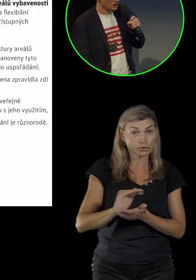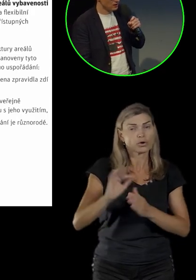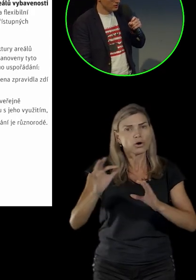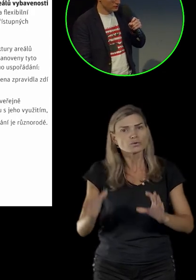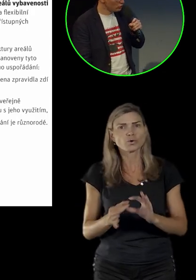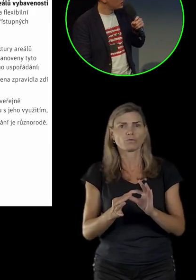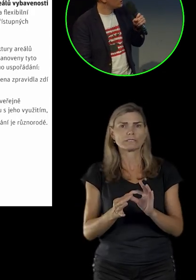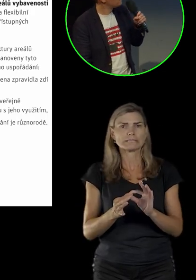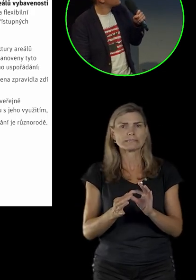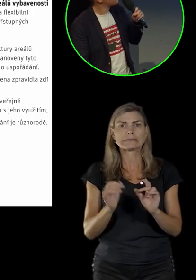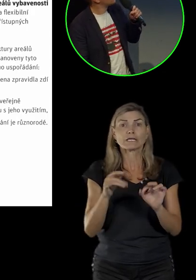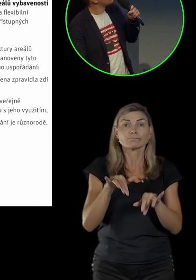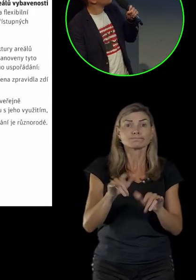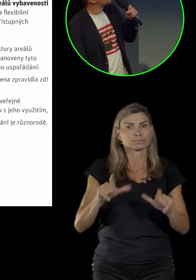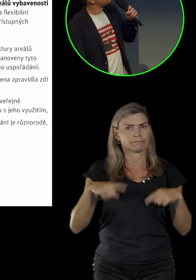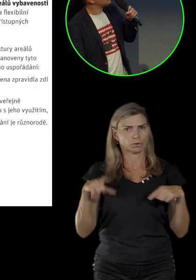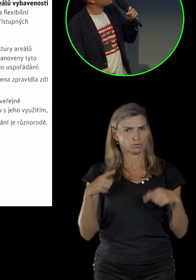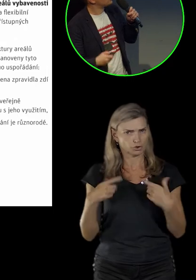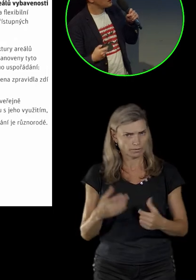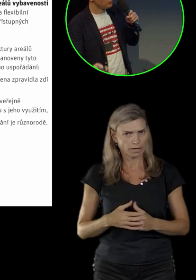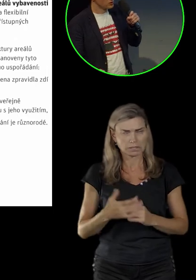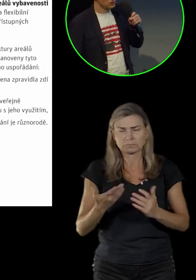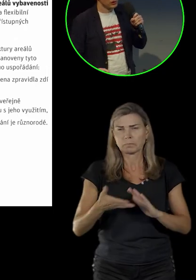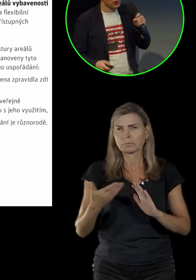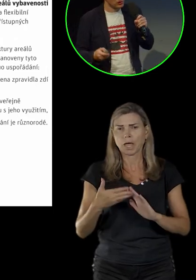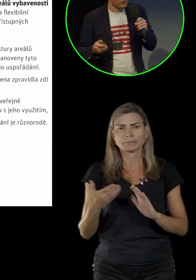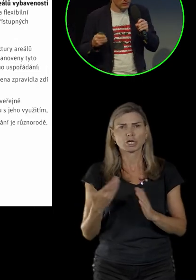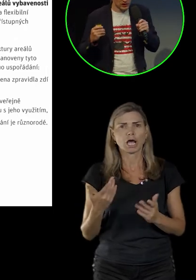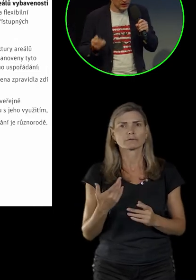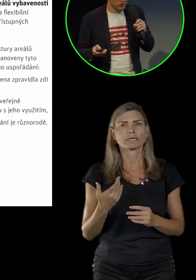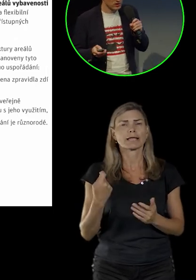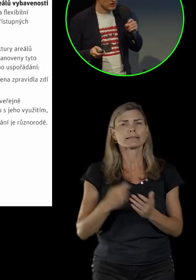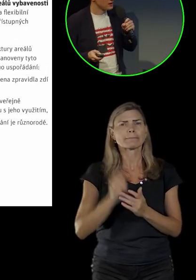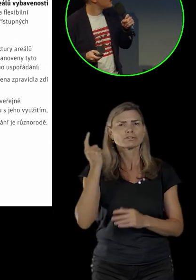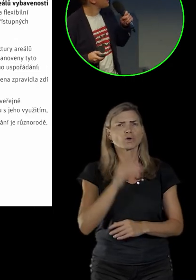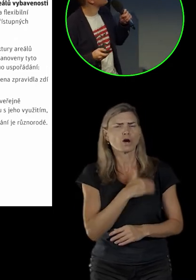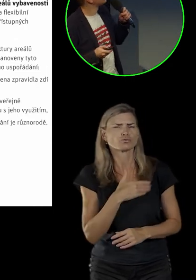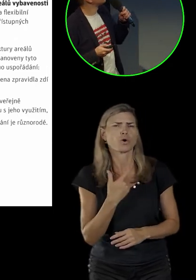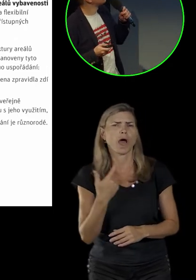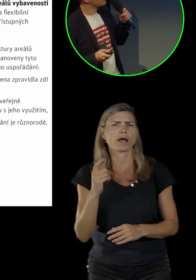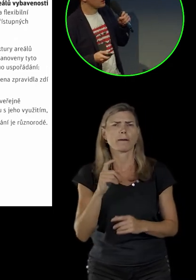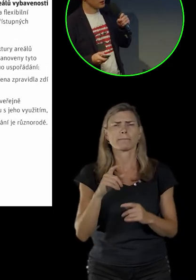využití. Například kampusy vysokých škol, velké nemocnice, ale i lokality